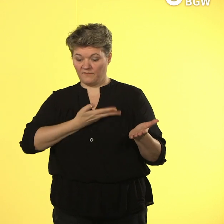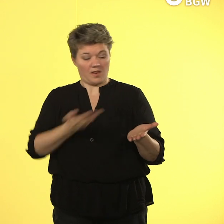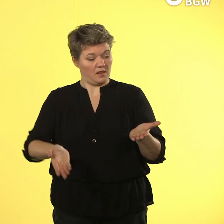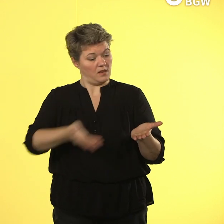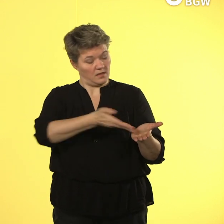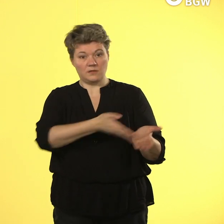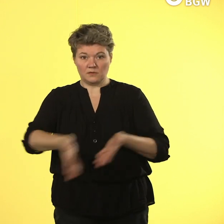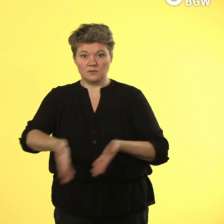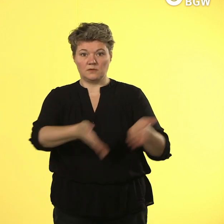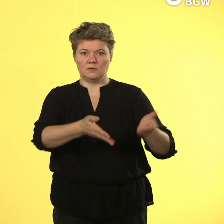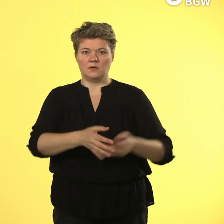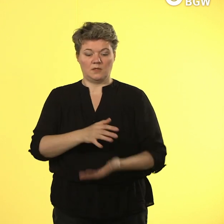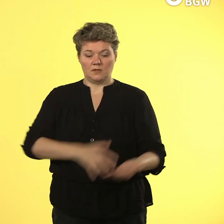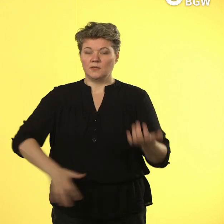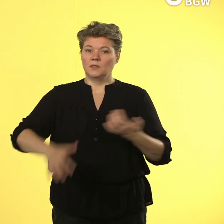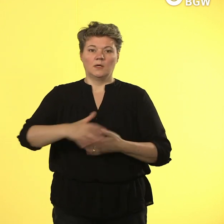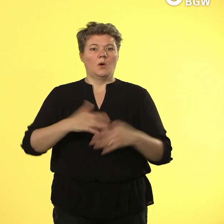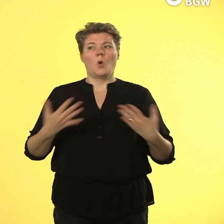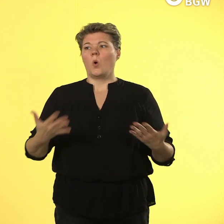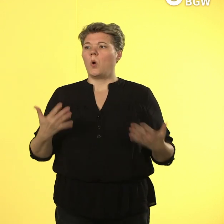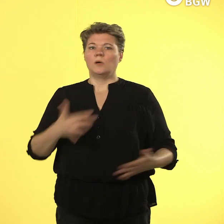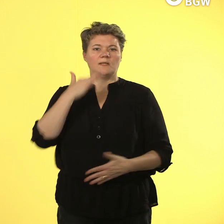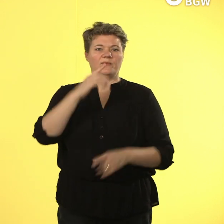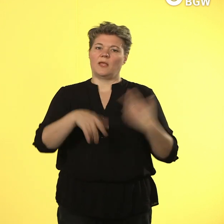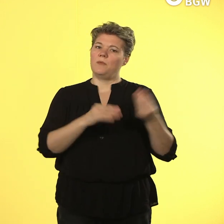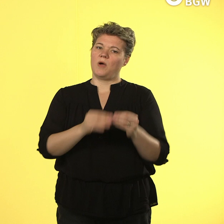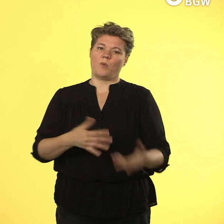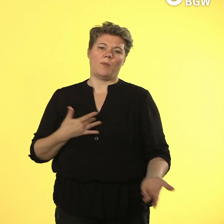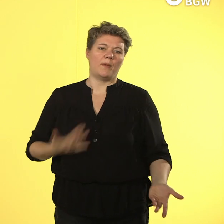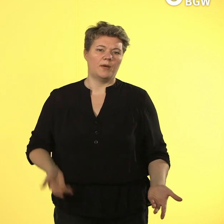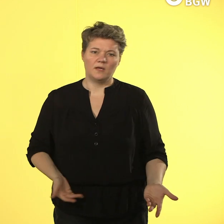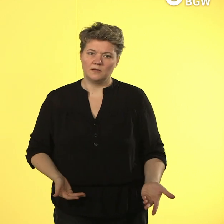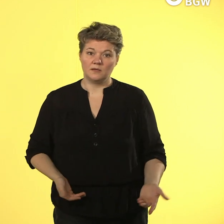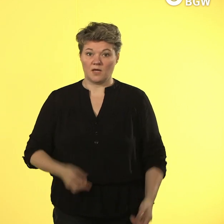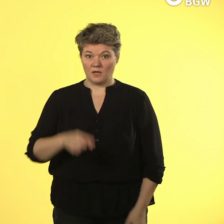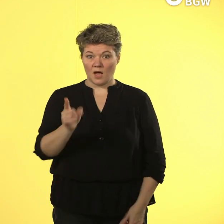Ich selbst habe, als ich das einmal durchsetzen wollte, eine körperliche Auseinandersetzung mit Frau Meier gehabt.